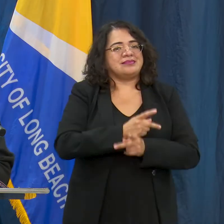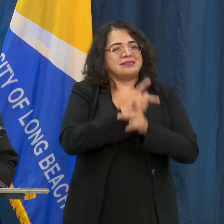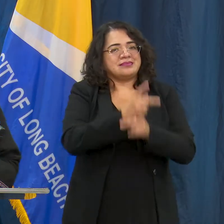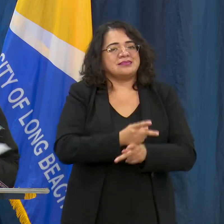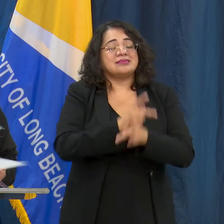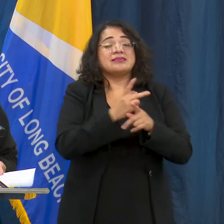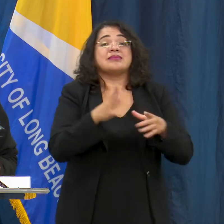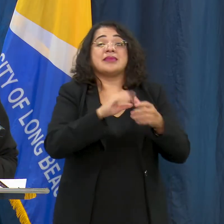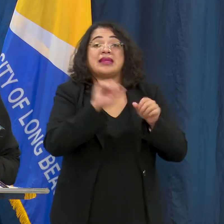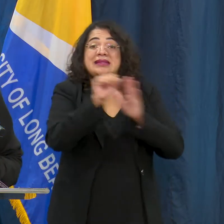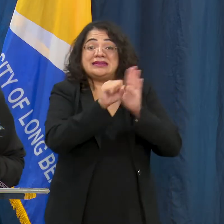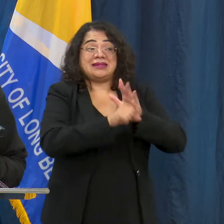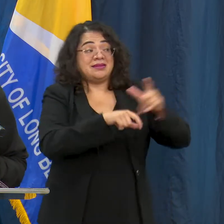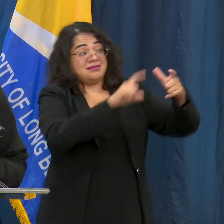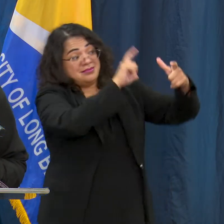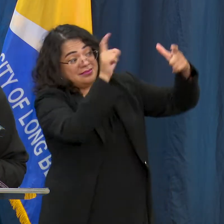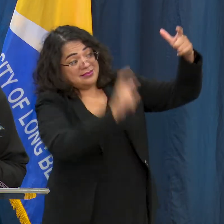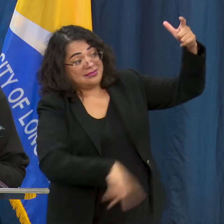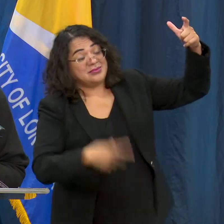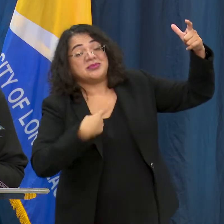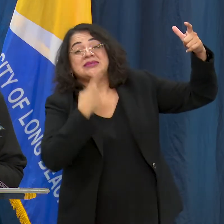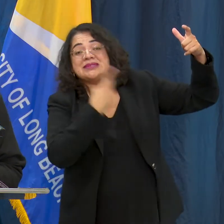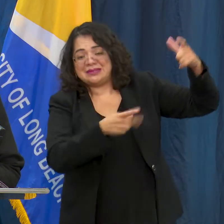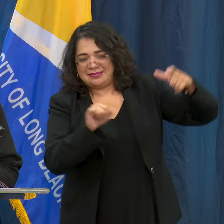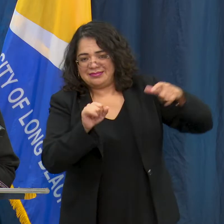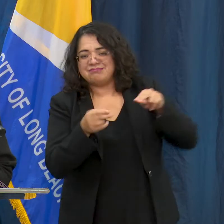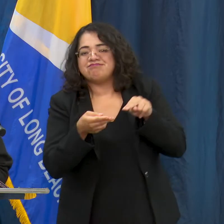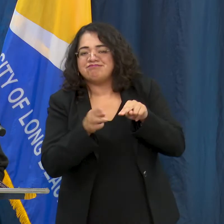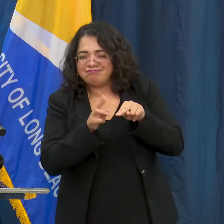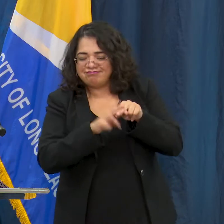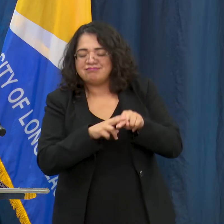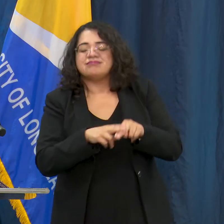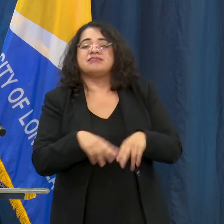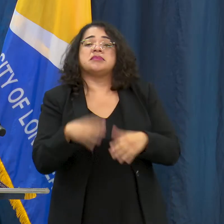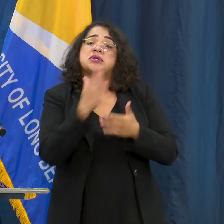también en todo el condado la ultima imagine imagine numero siete que vemos